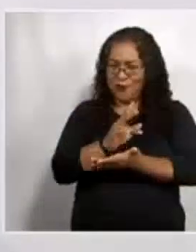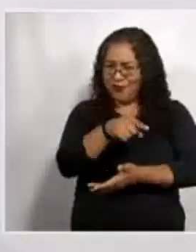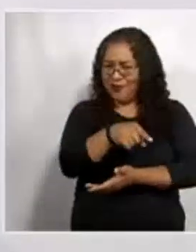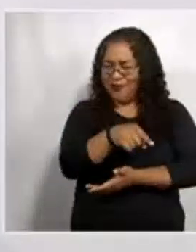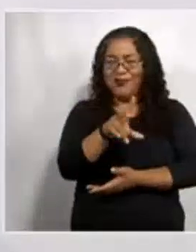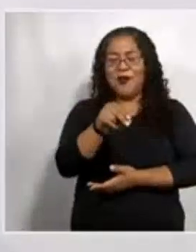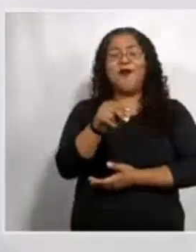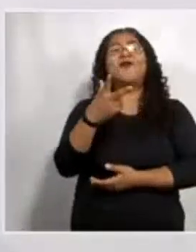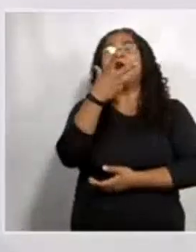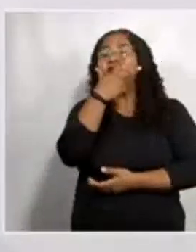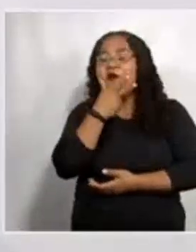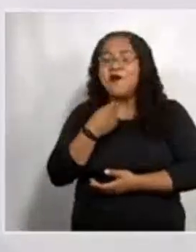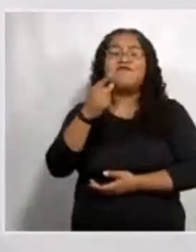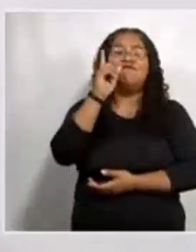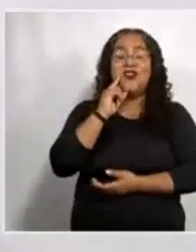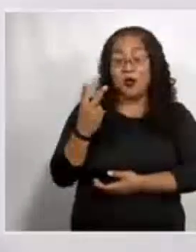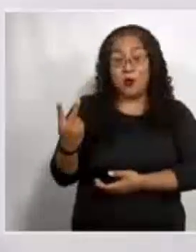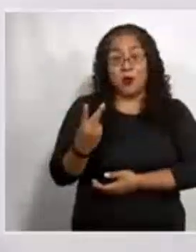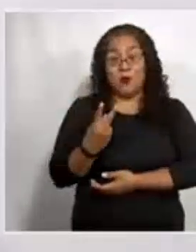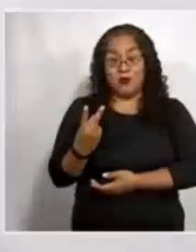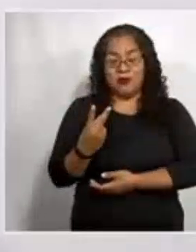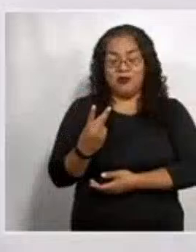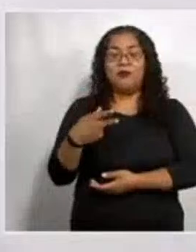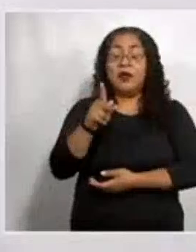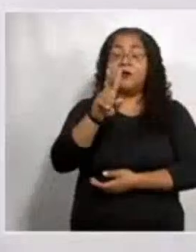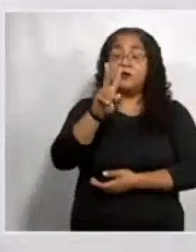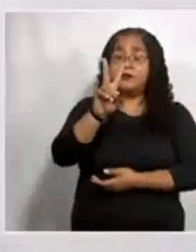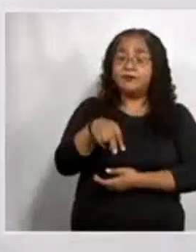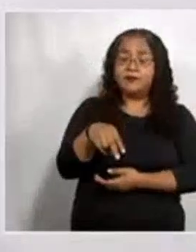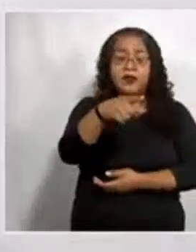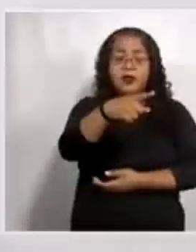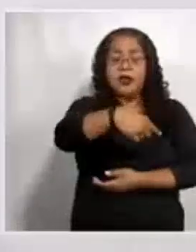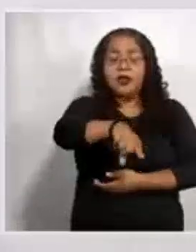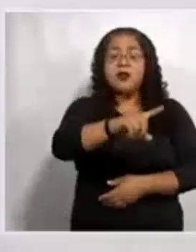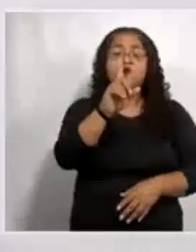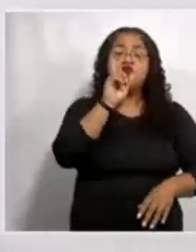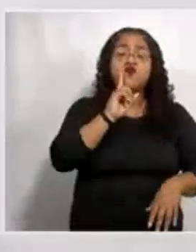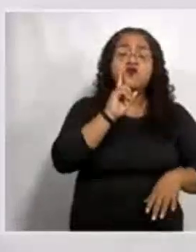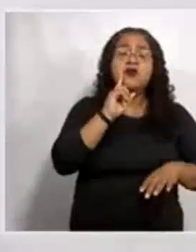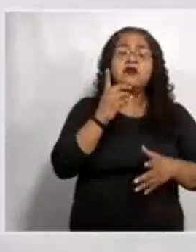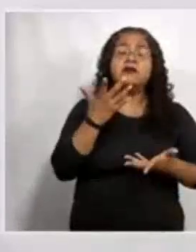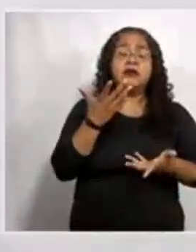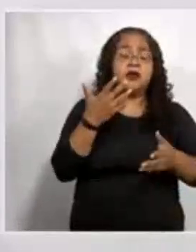Pero la verdad es que las mujeres hemos hecho ese trabajo del hogar desde hace